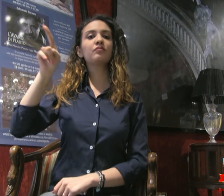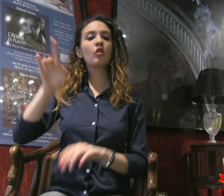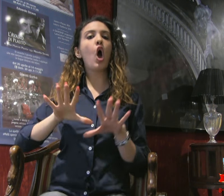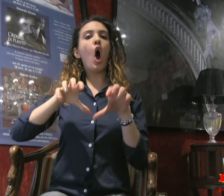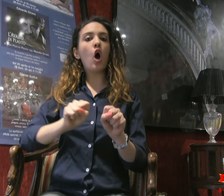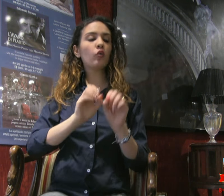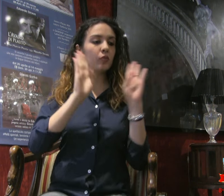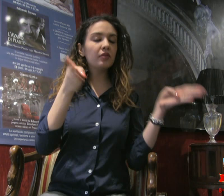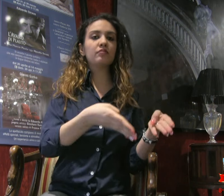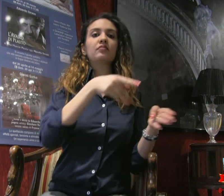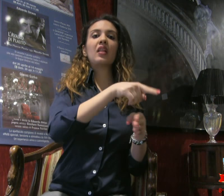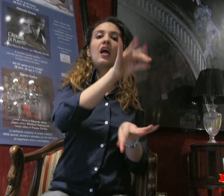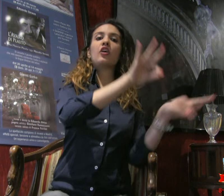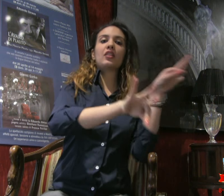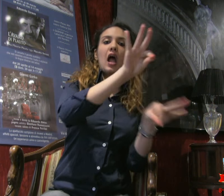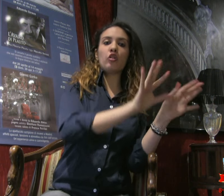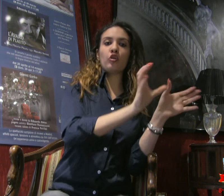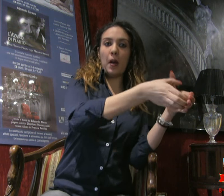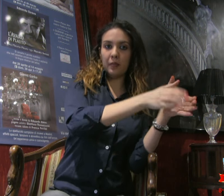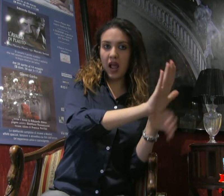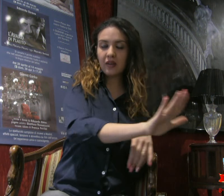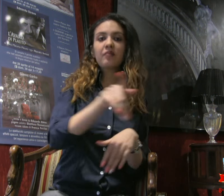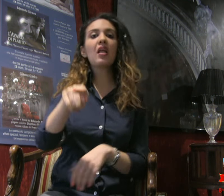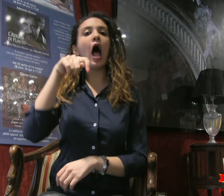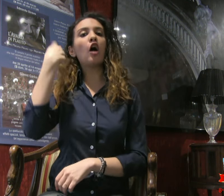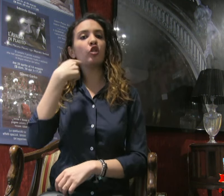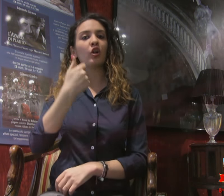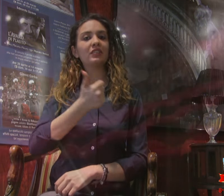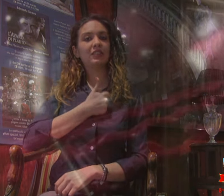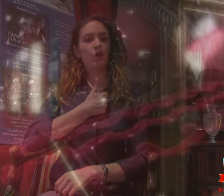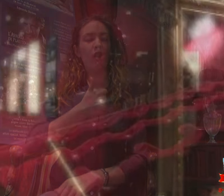che si occupa sulla partecipazione degli attori di gruppo o singoli